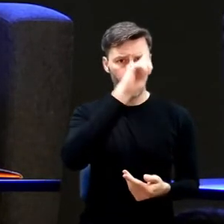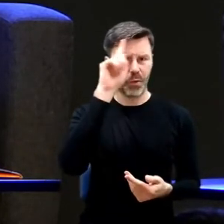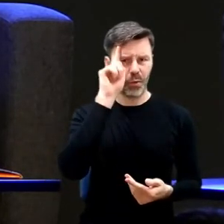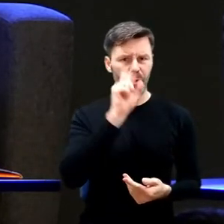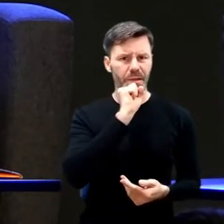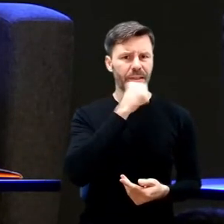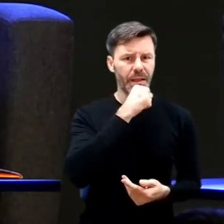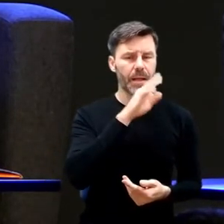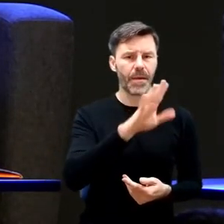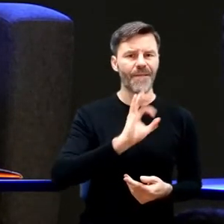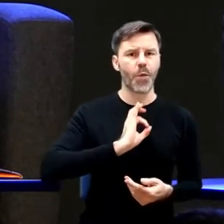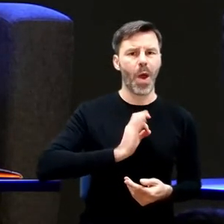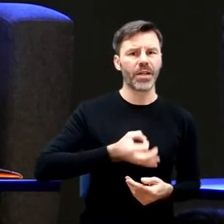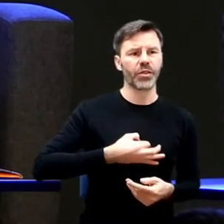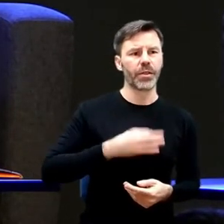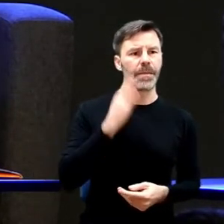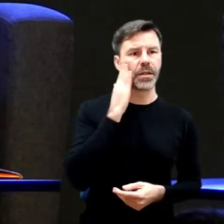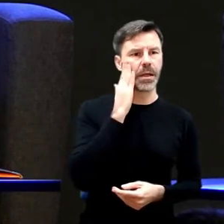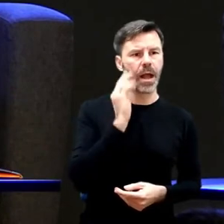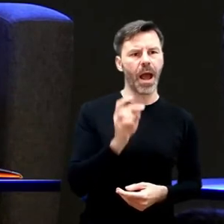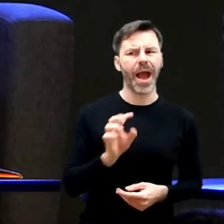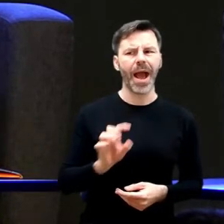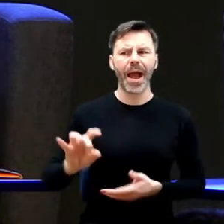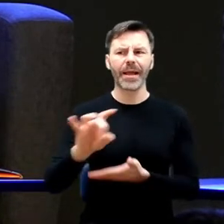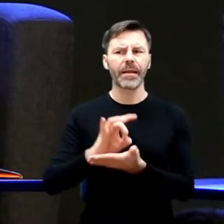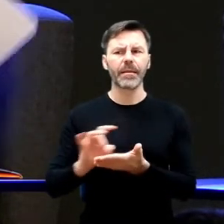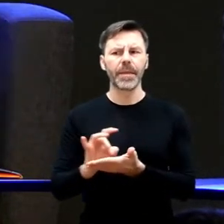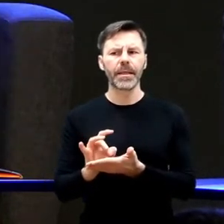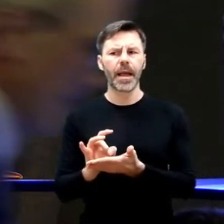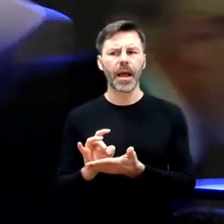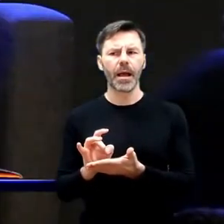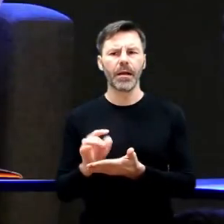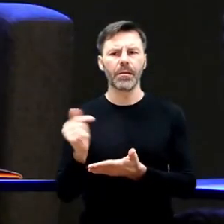i gmina musi się mocno nakombinować,